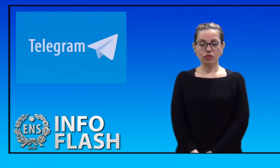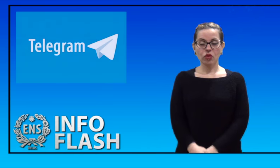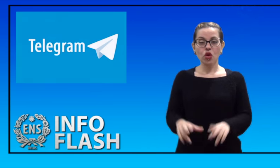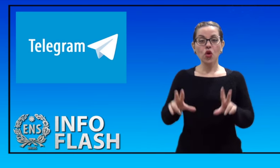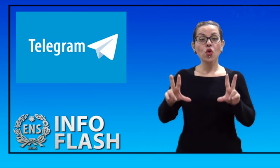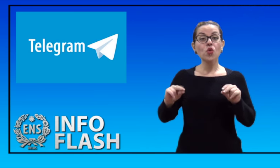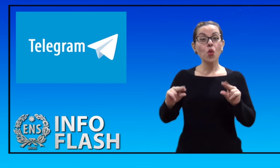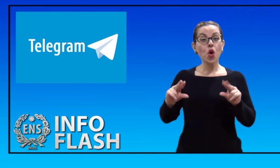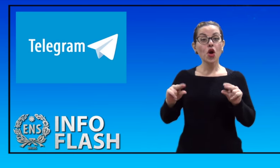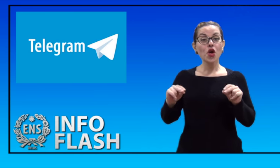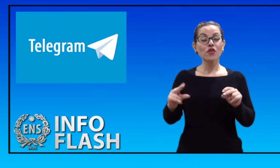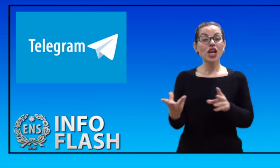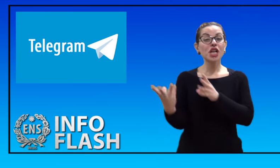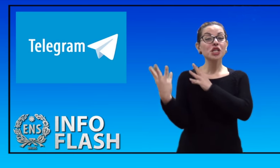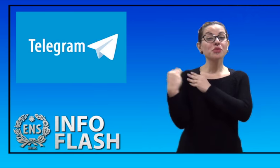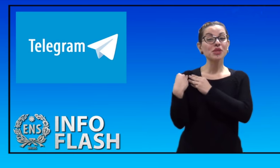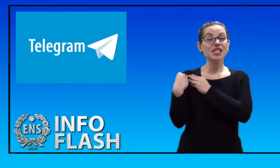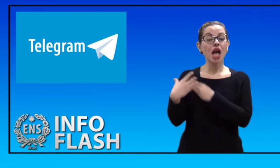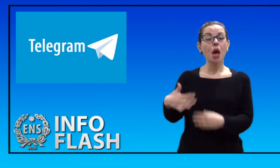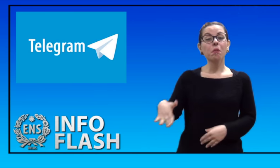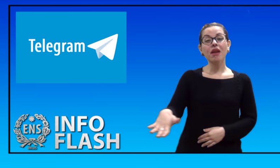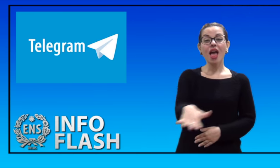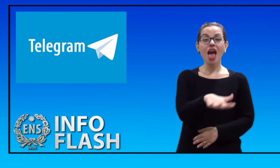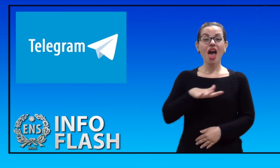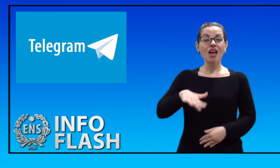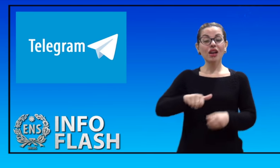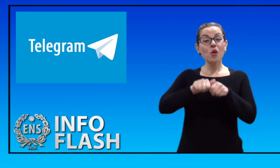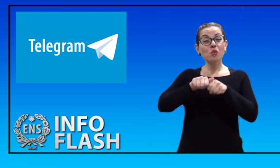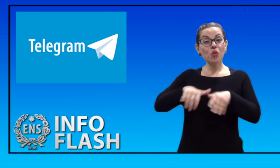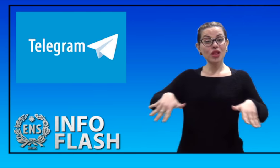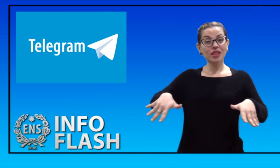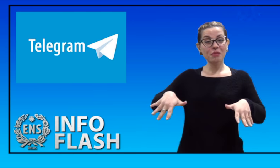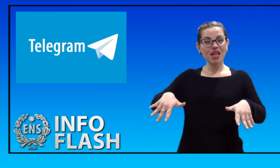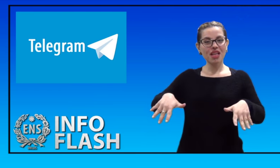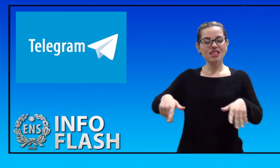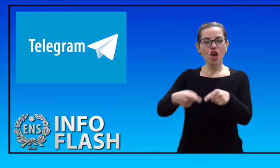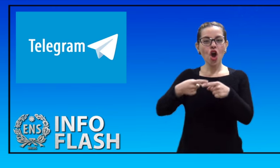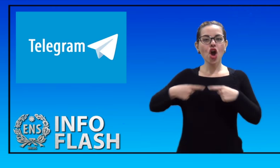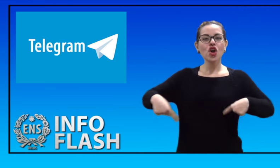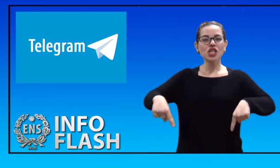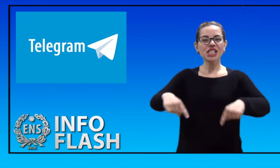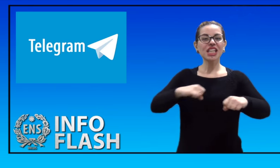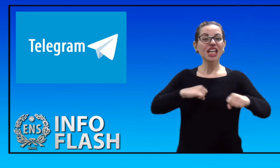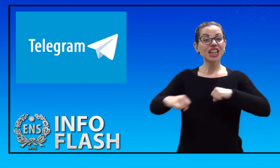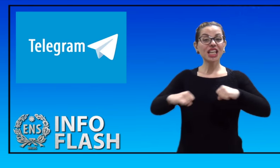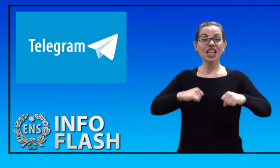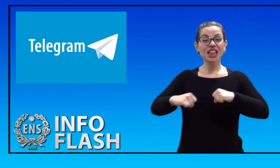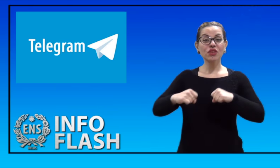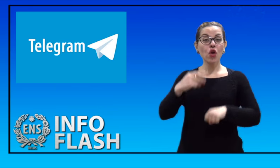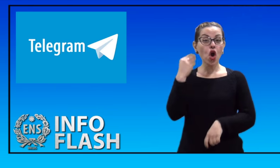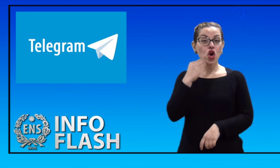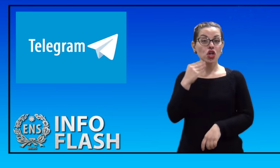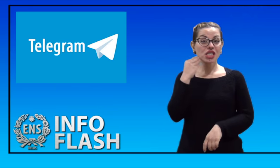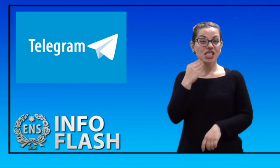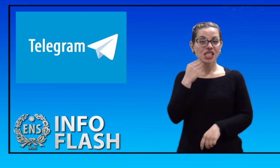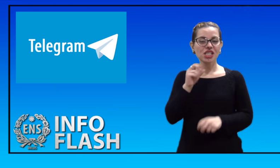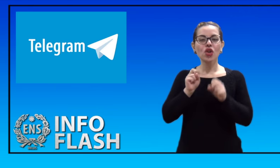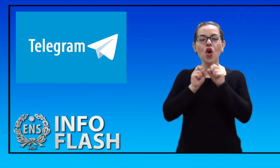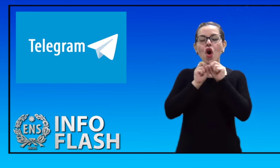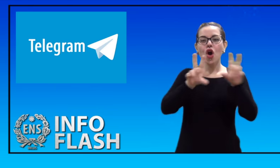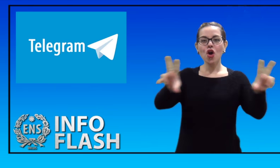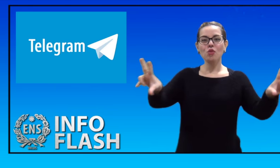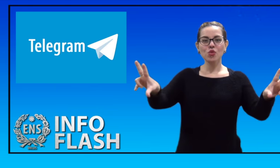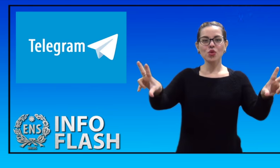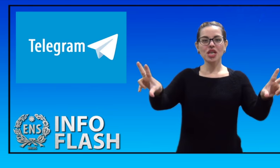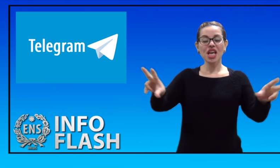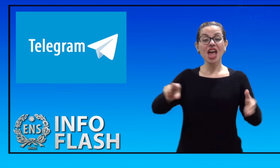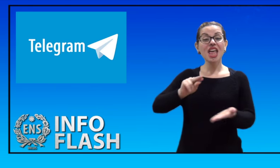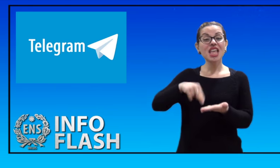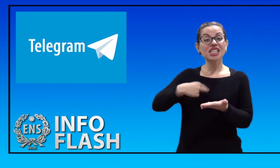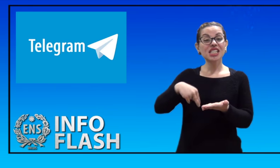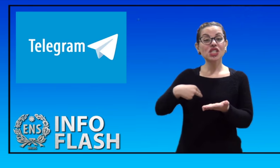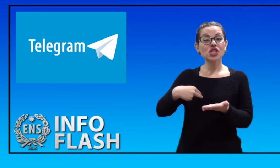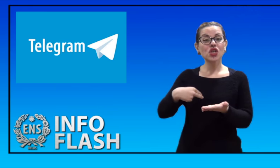Il nuovo responsabile dell'Area Multimedia il Consigliere Direttivo il Cav. Giuseppe Corsini comunica